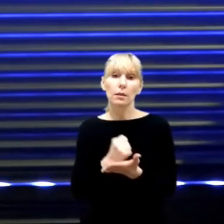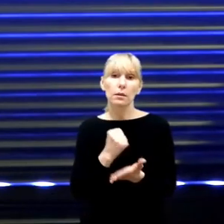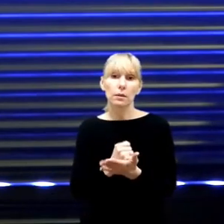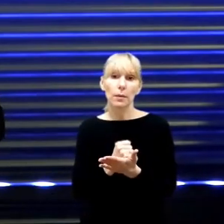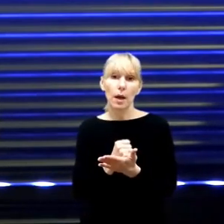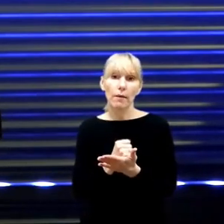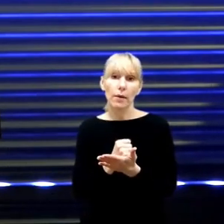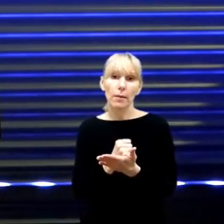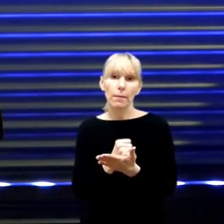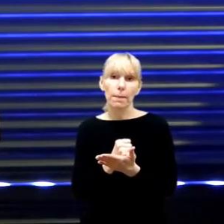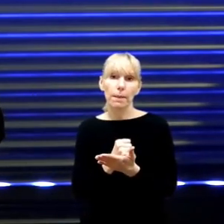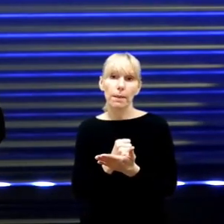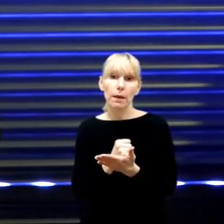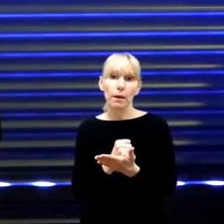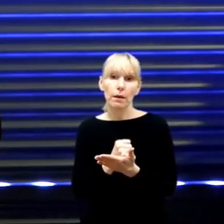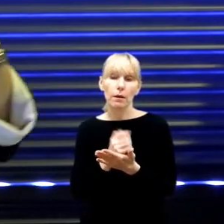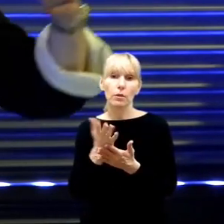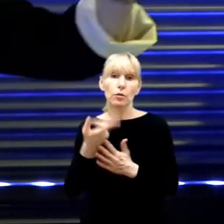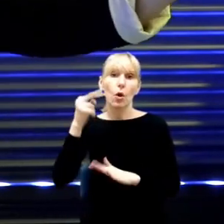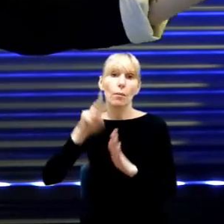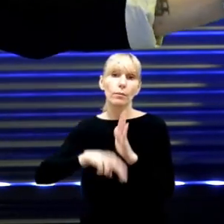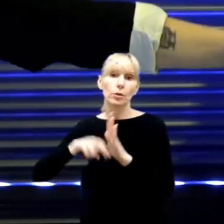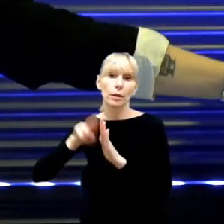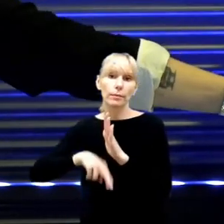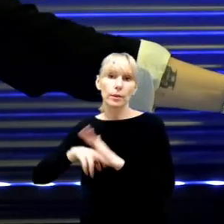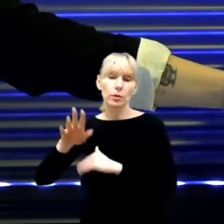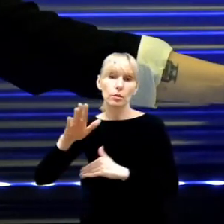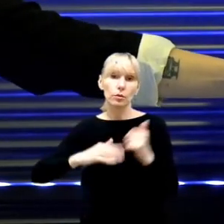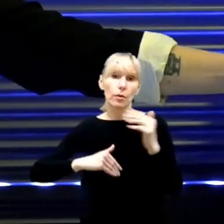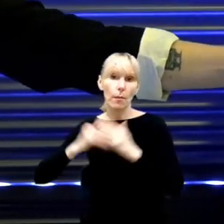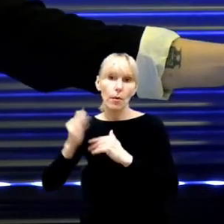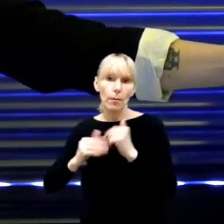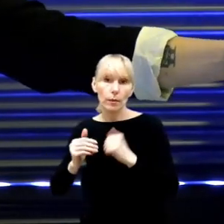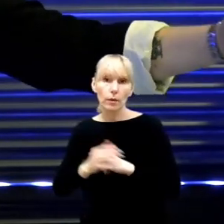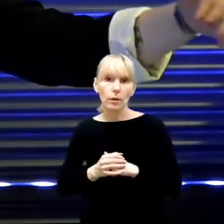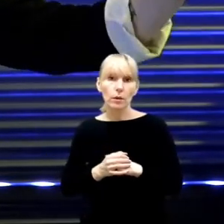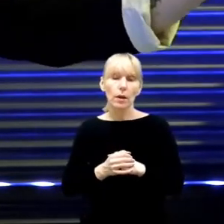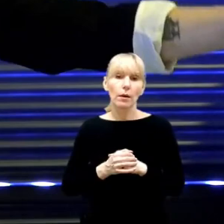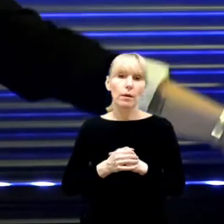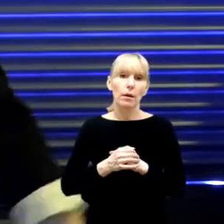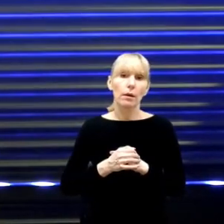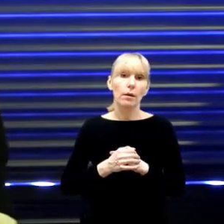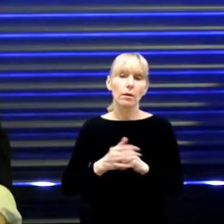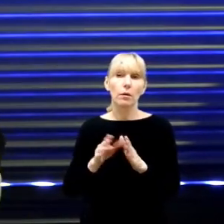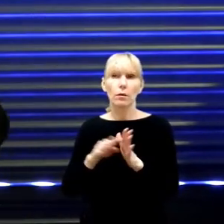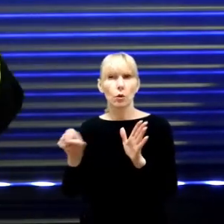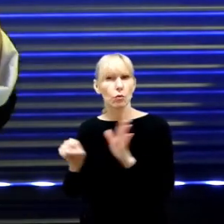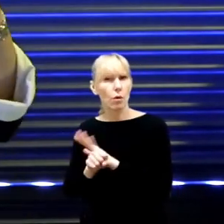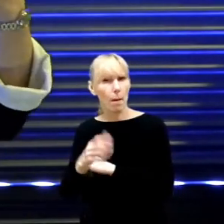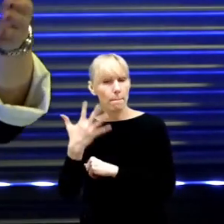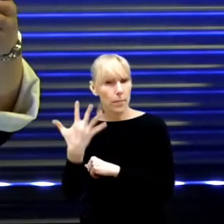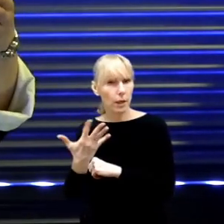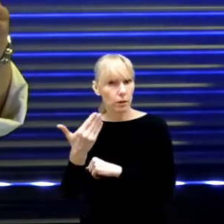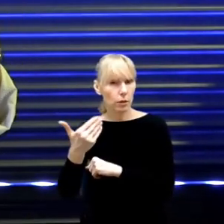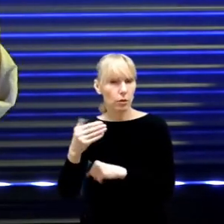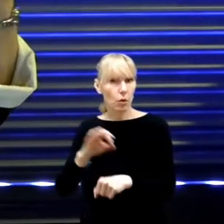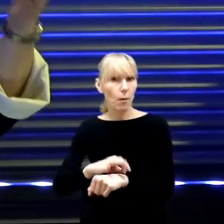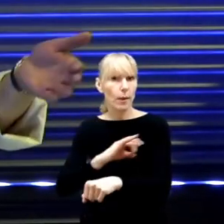że teraz przepisy budowlane poszerzają odległość między budynkami tam do 5 metrów i robią różne rzeczy, które utrudnią